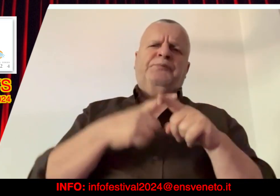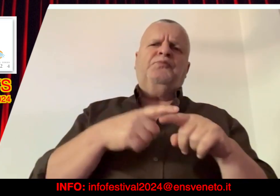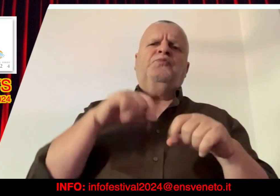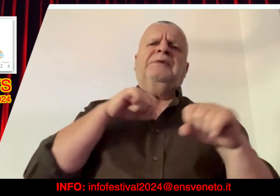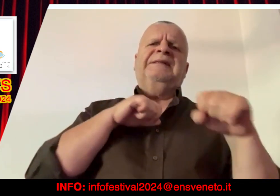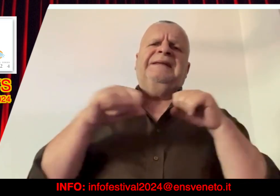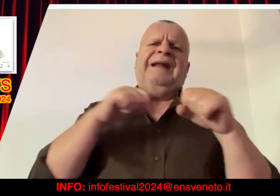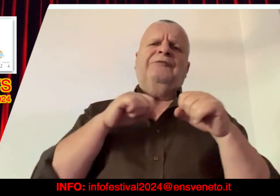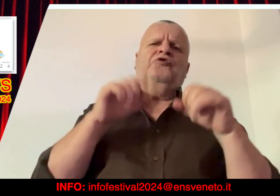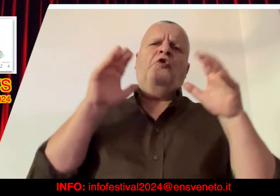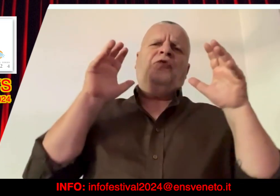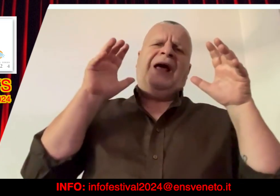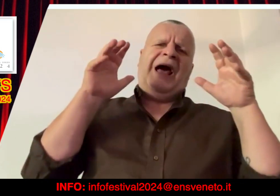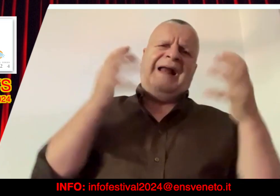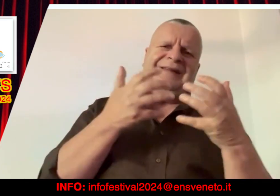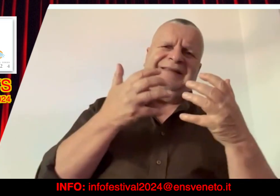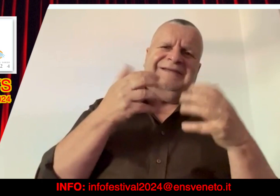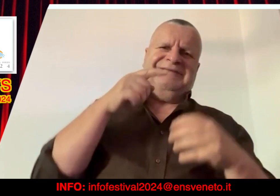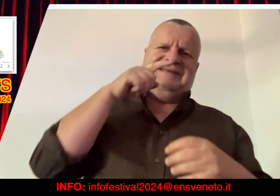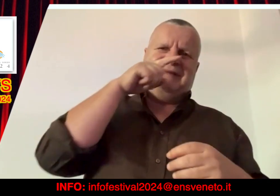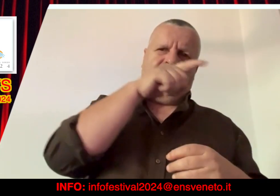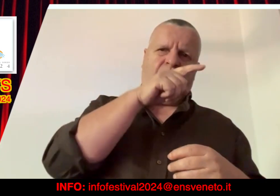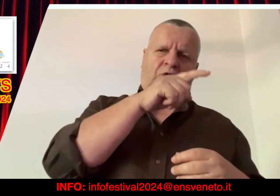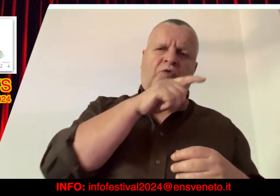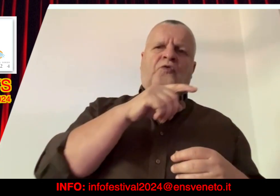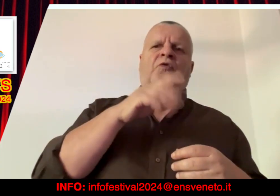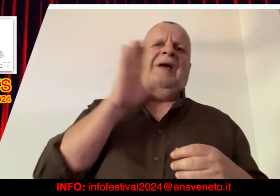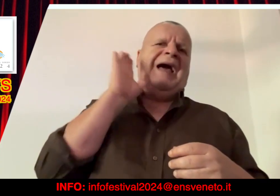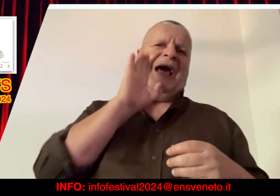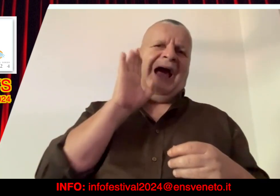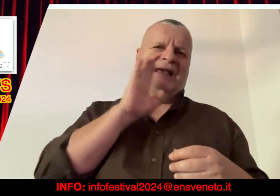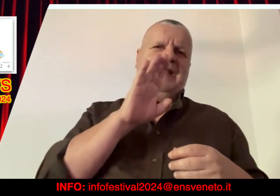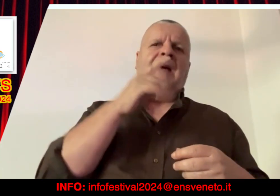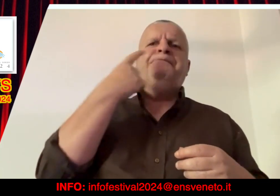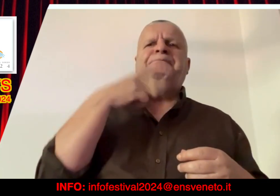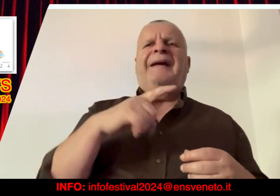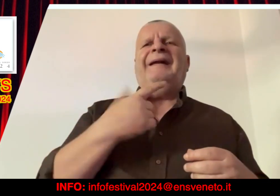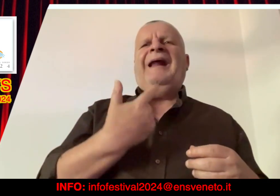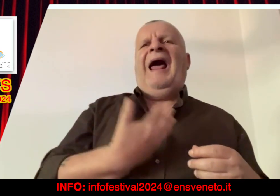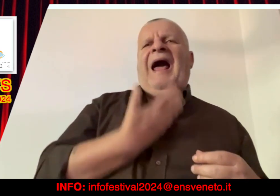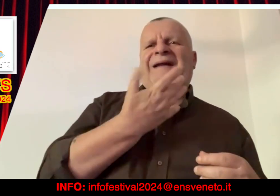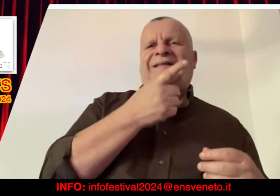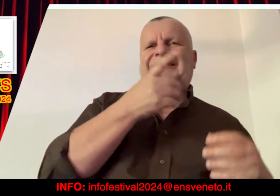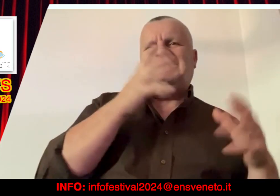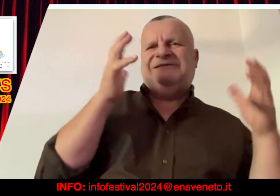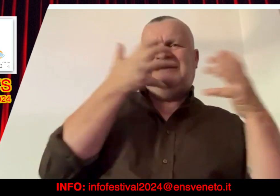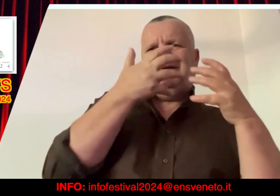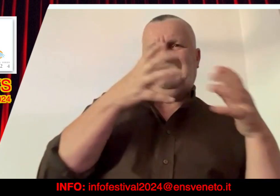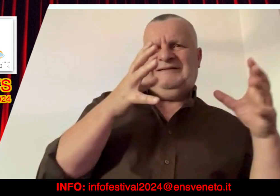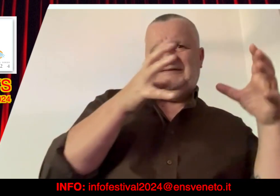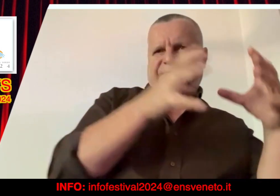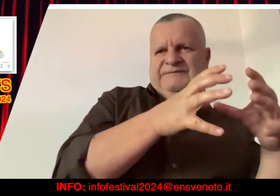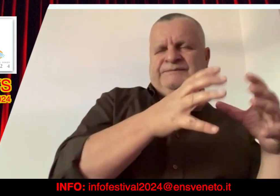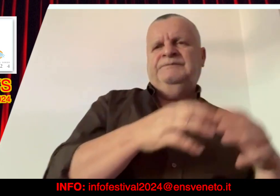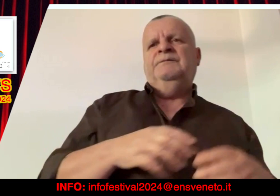il Direttore Artisitco è Gabriele Caia che cura il gruppo degli artisti,